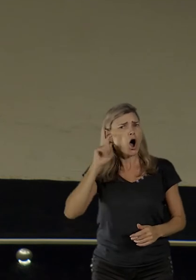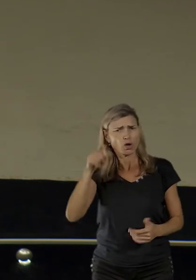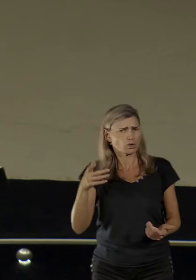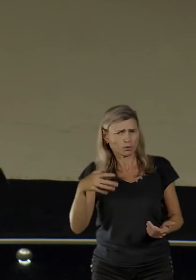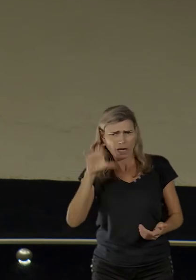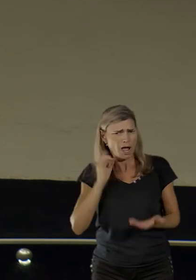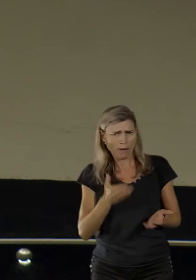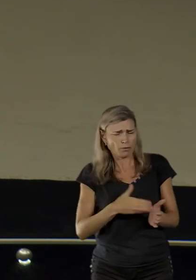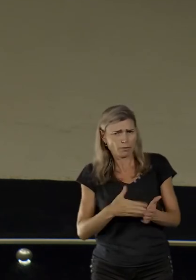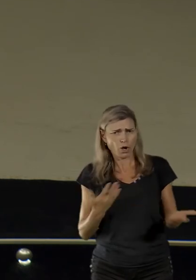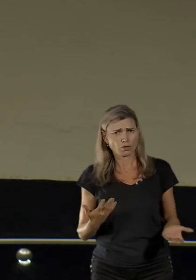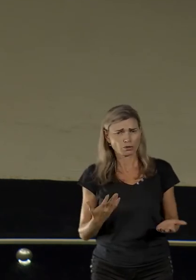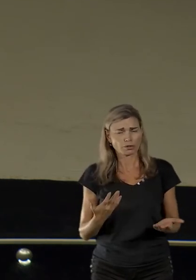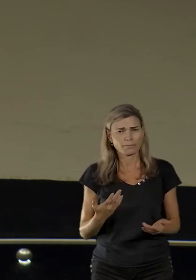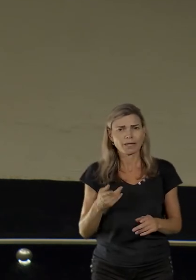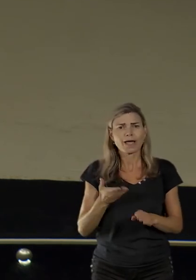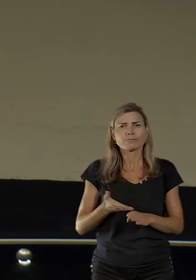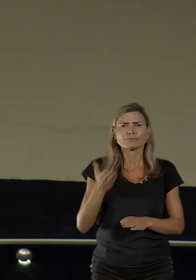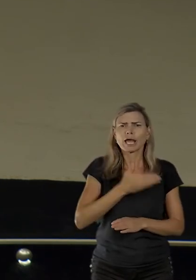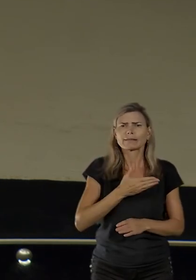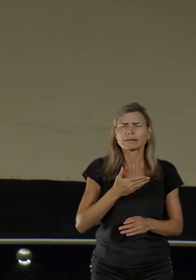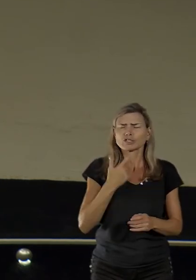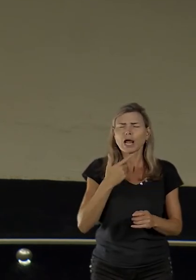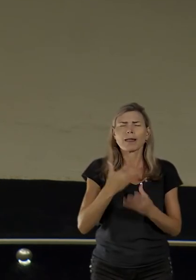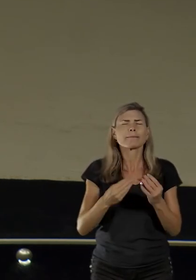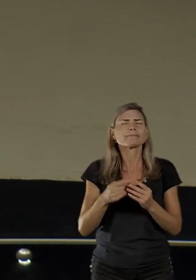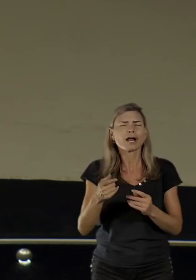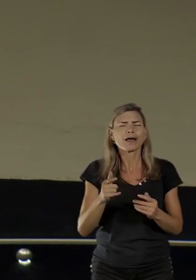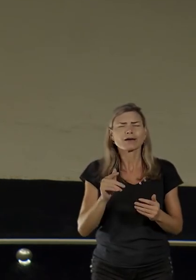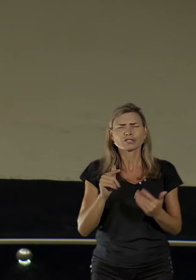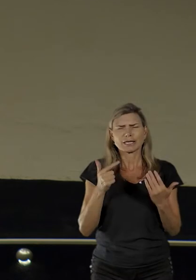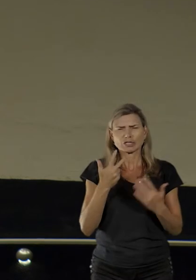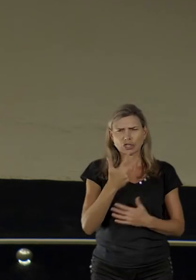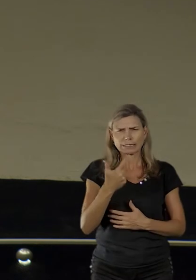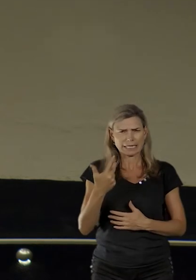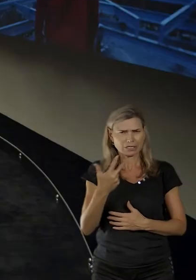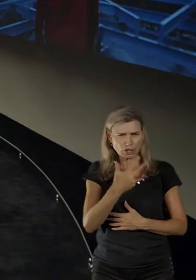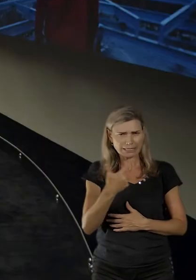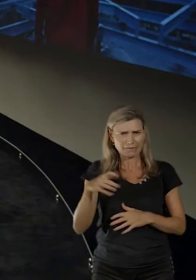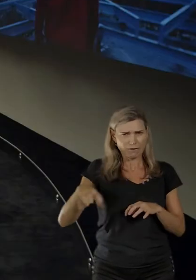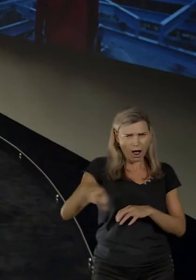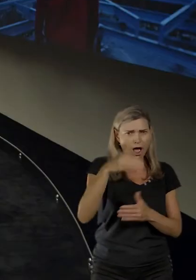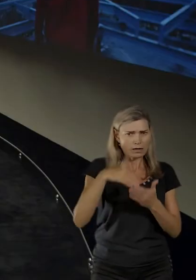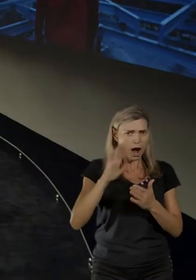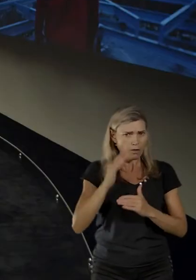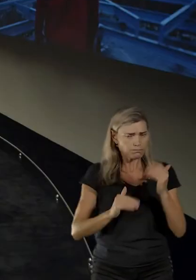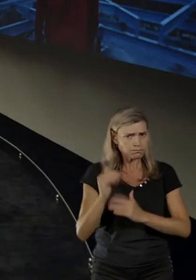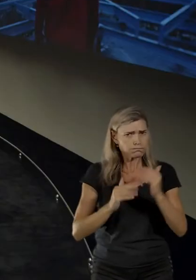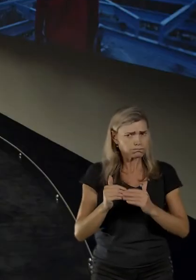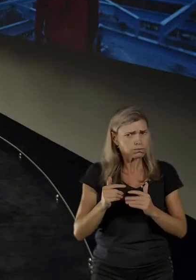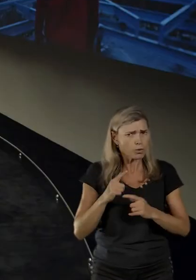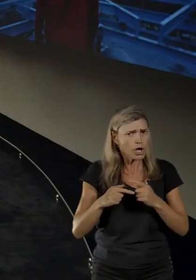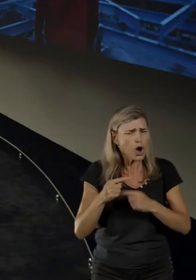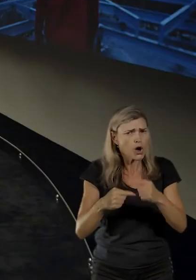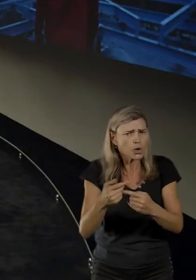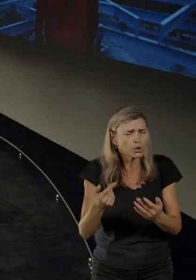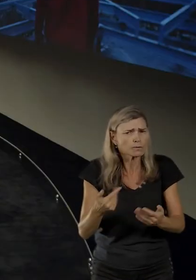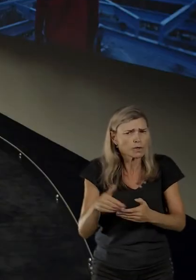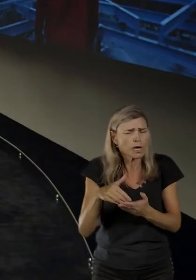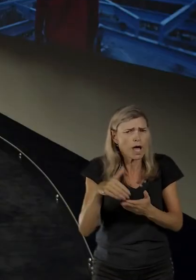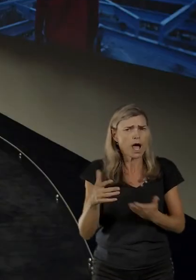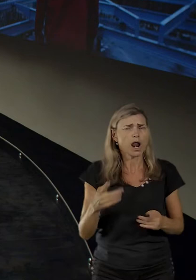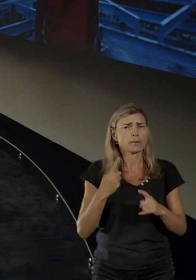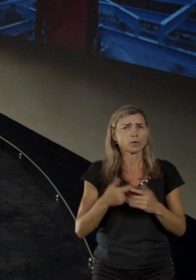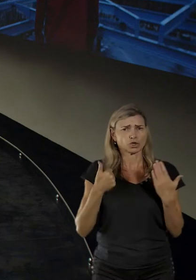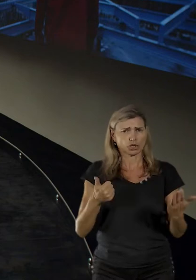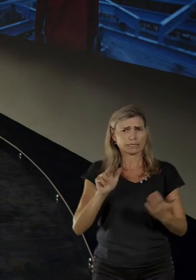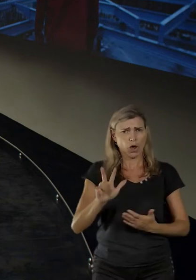A my jsme viděli, že z těch přes 700 lokalit je 32 rozvojových, 68 jich bylo transformačních.